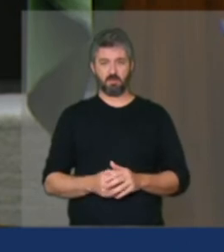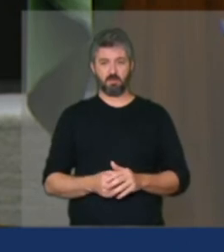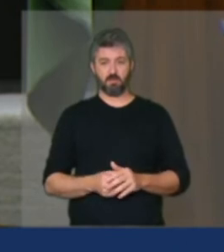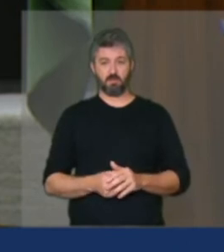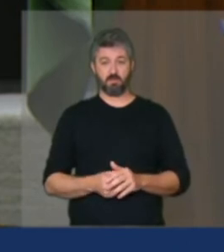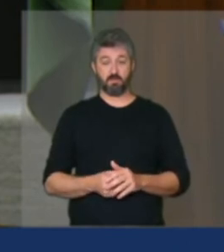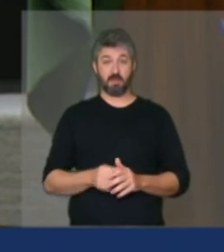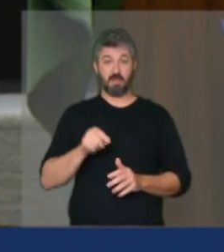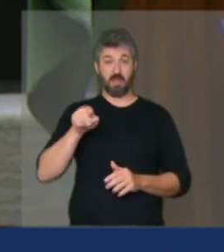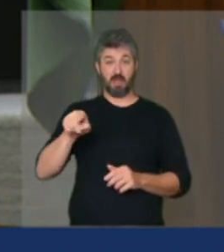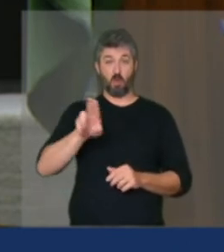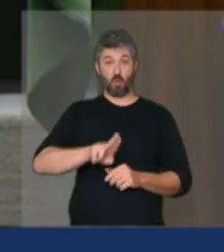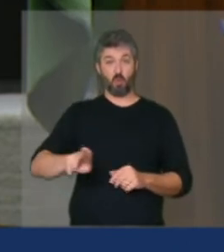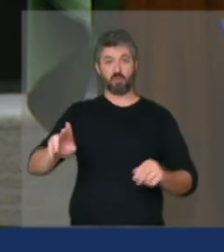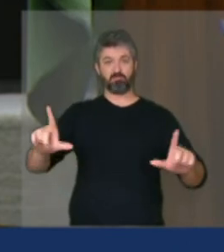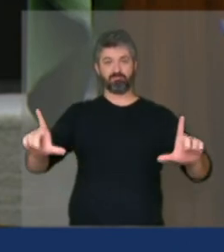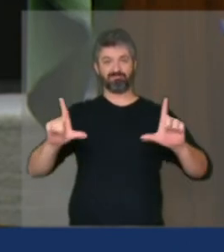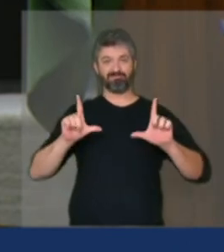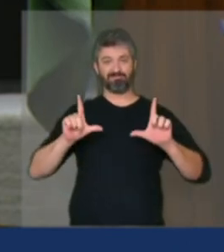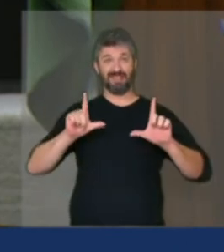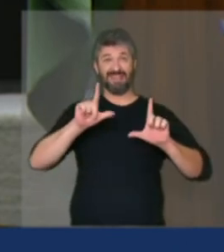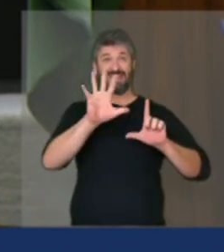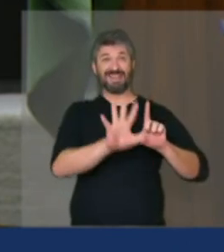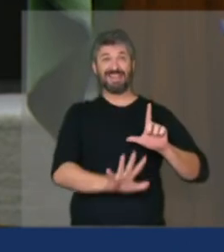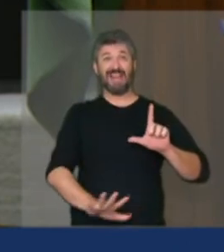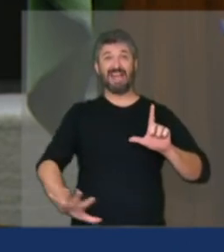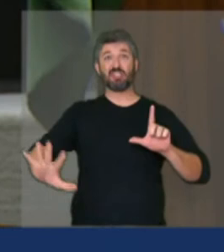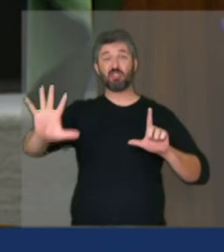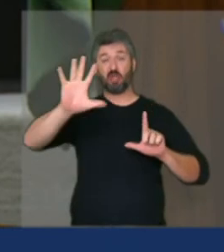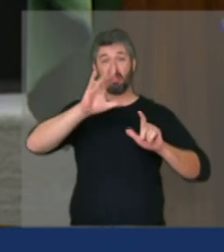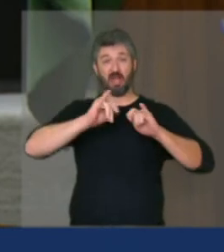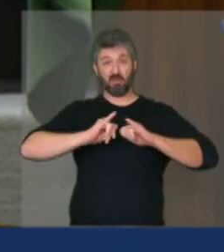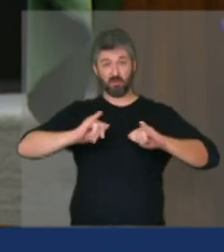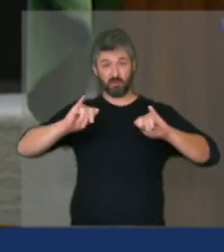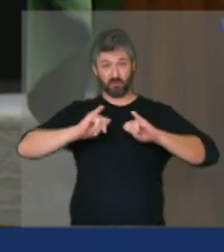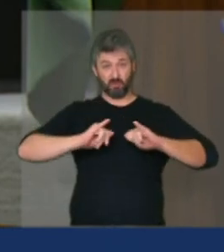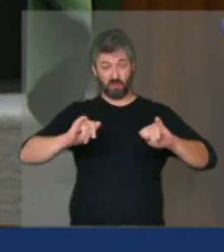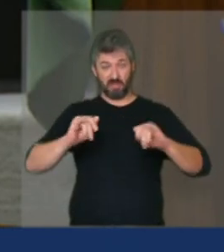CORREIOS. QUANDO ELE USA A RED E NACIONAL DE COMUNICAÇÃO. UMA REDE NACIONAL DE COMUNICAÇÃO PÚBLICA, USANDO